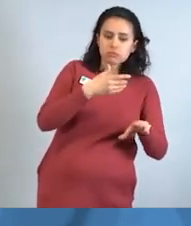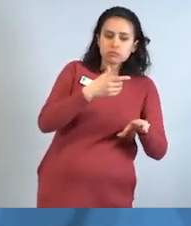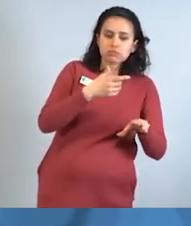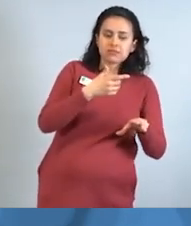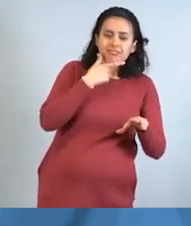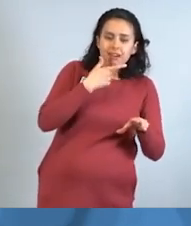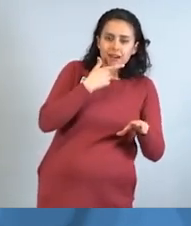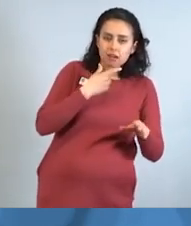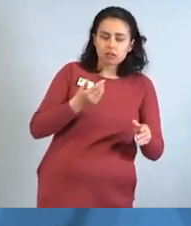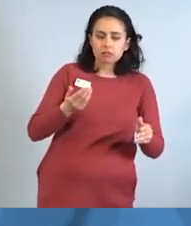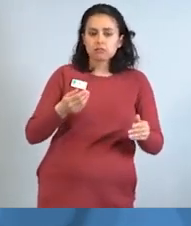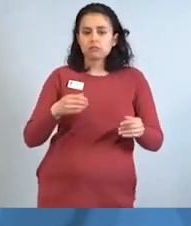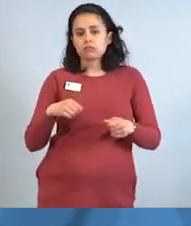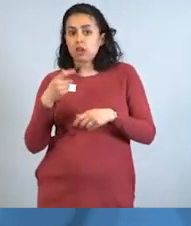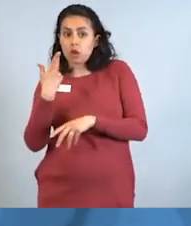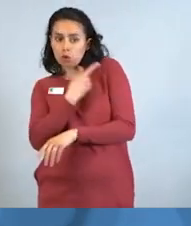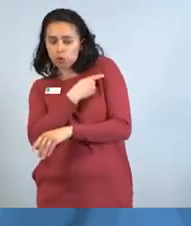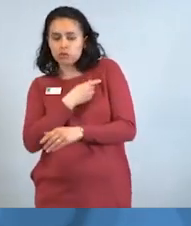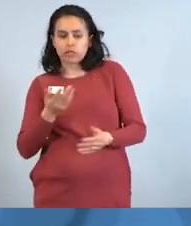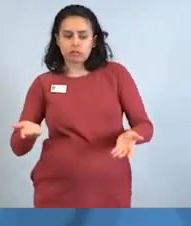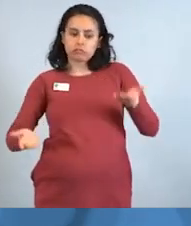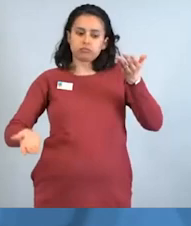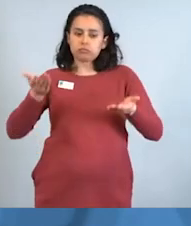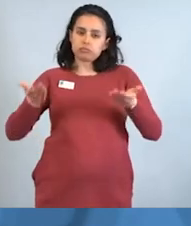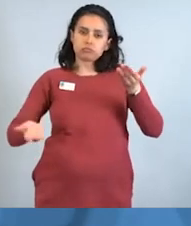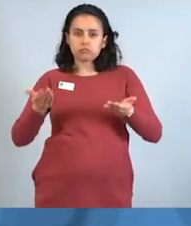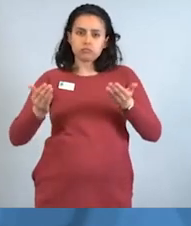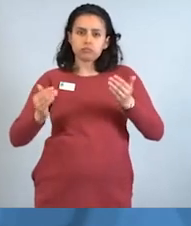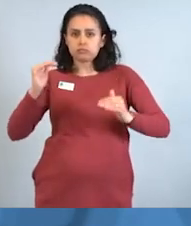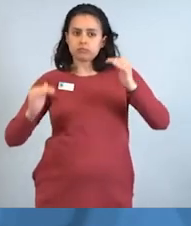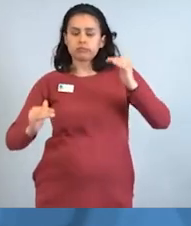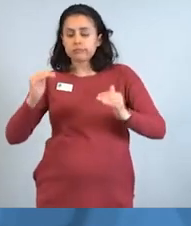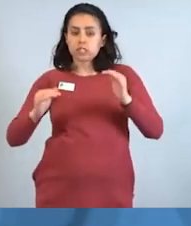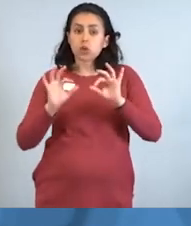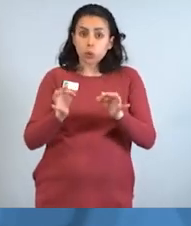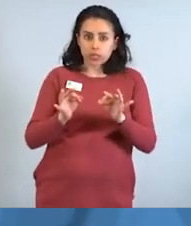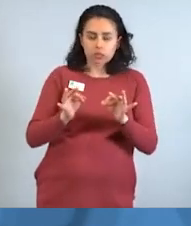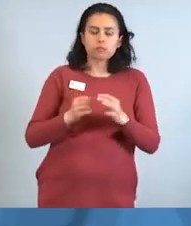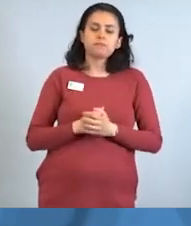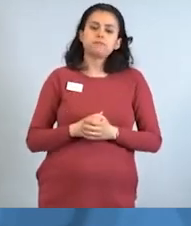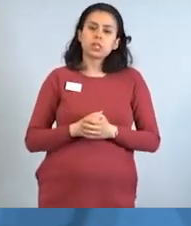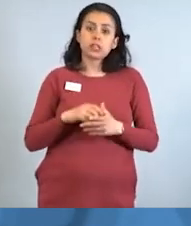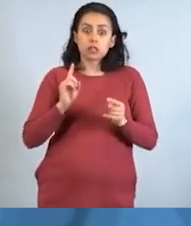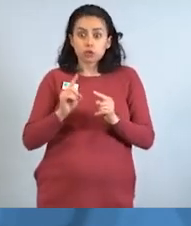ja mitä ihmiselle koituisi siitä, että hän ei olisi rokotettu, vaan sairastuisi koronaan.